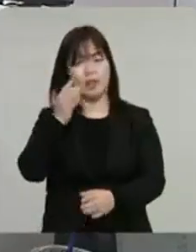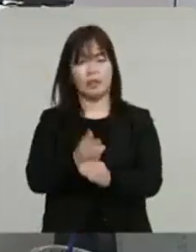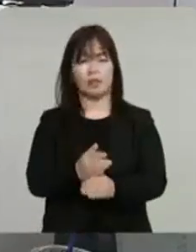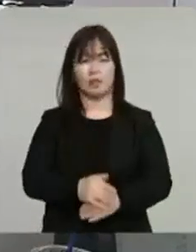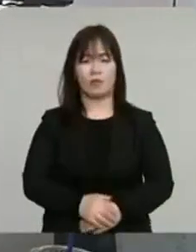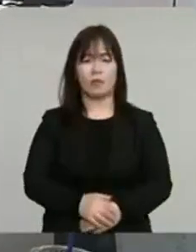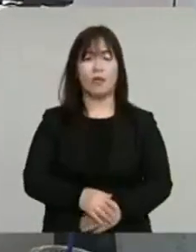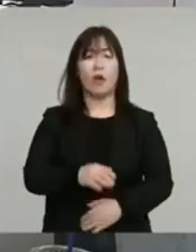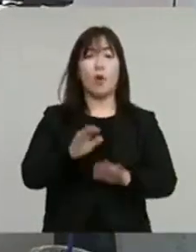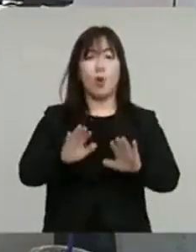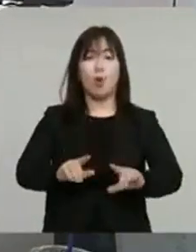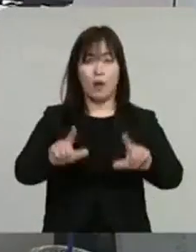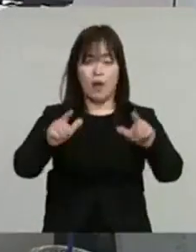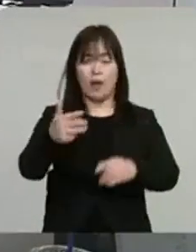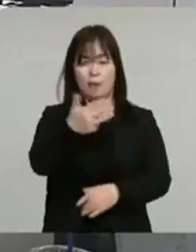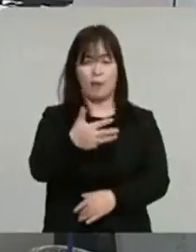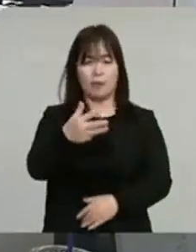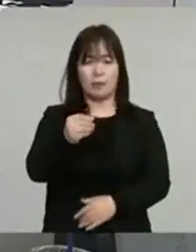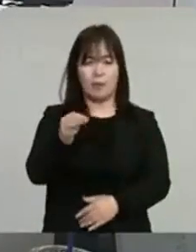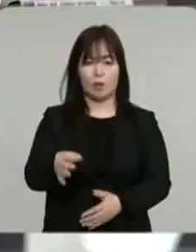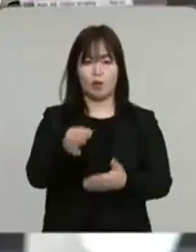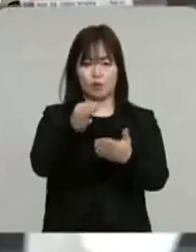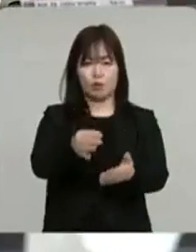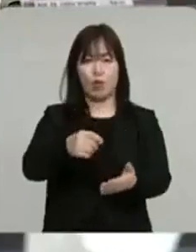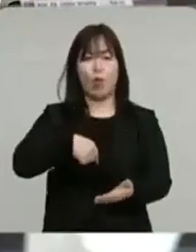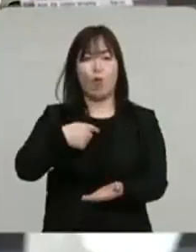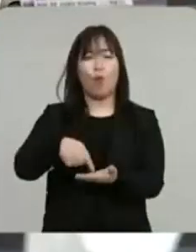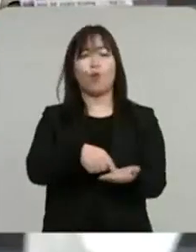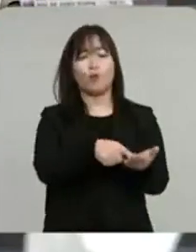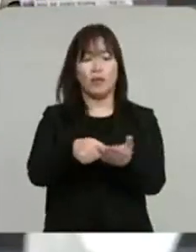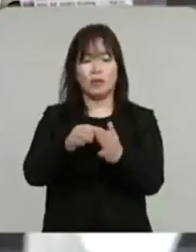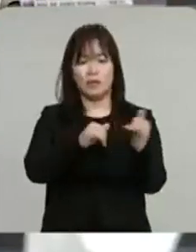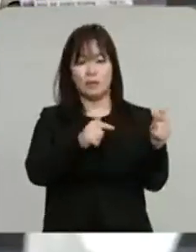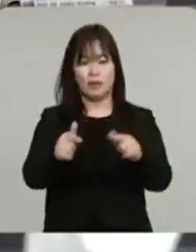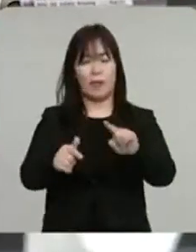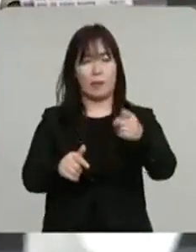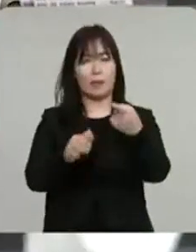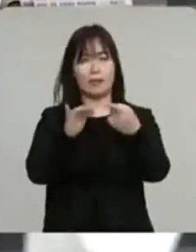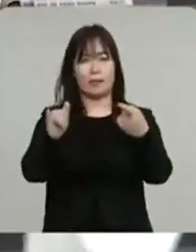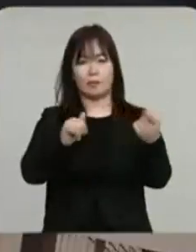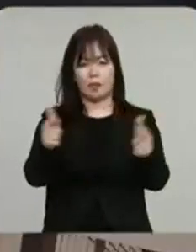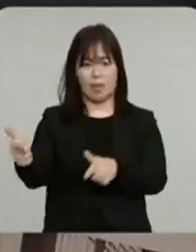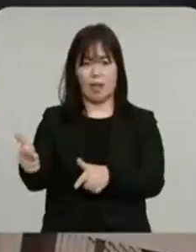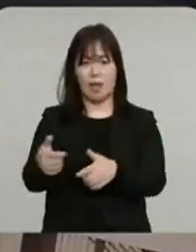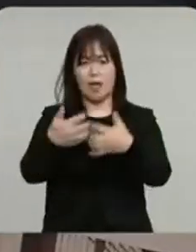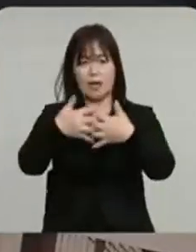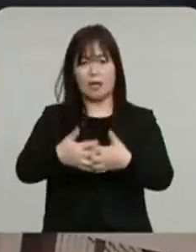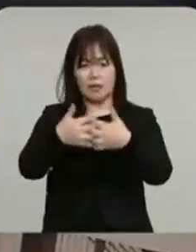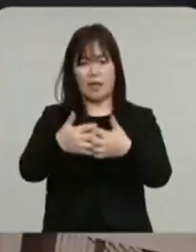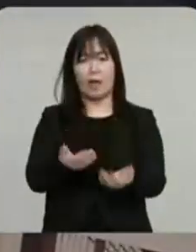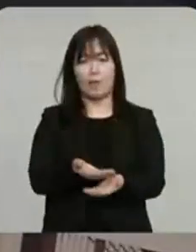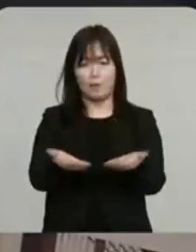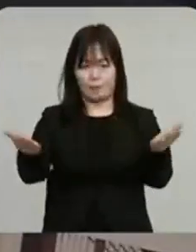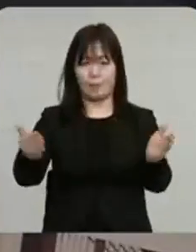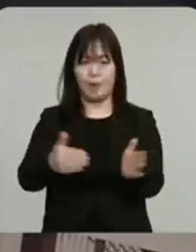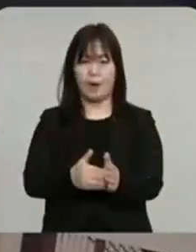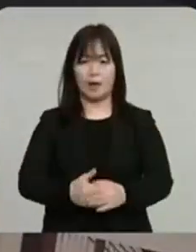익산시는 올해 8천만 원을 들여 홀몸노인 백 명에게 인공지능 기능을 갖춘 ai 로봇을 보급했습니다.